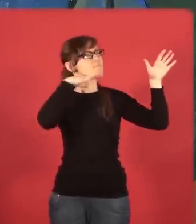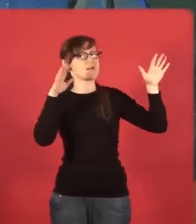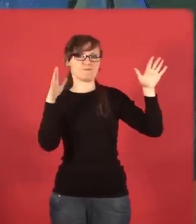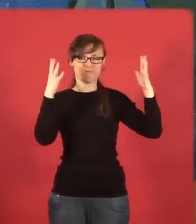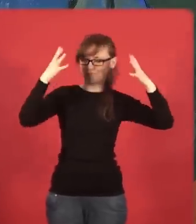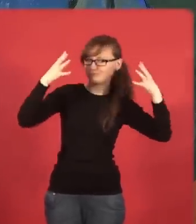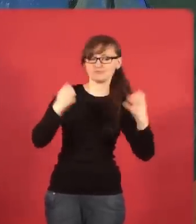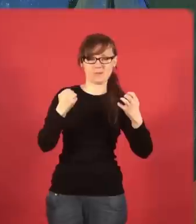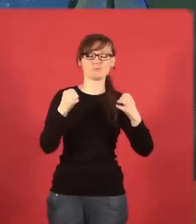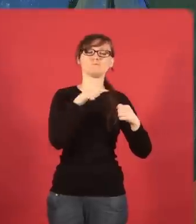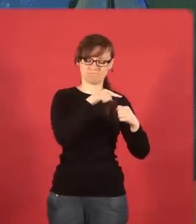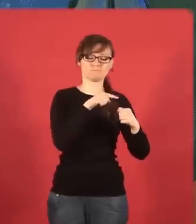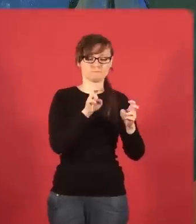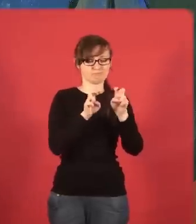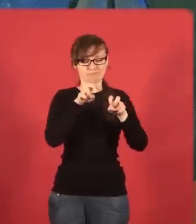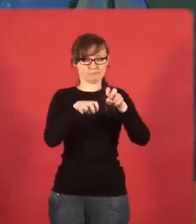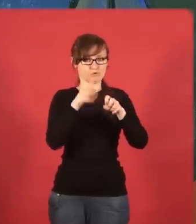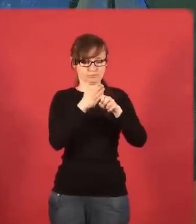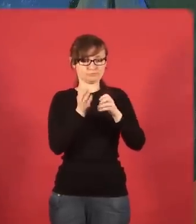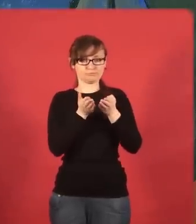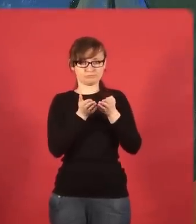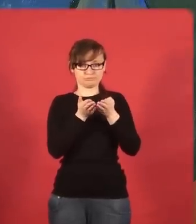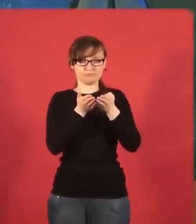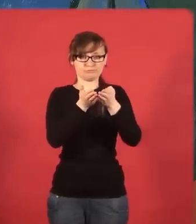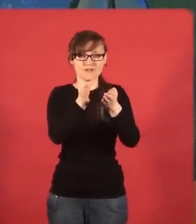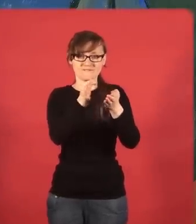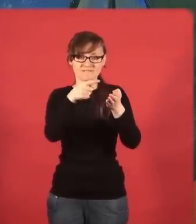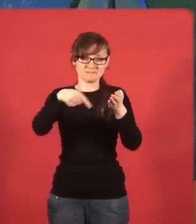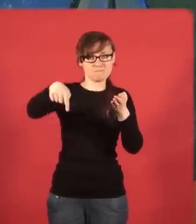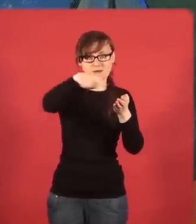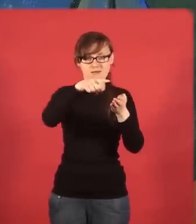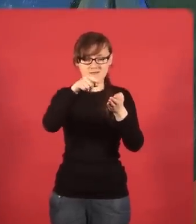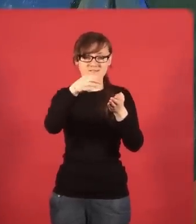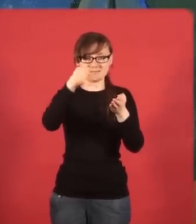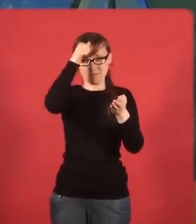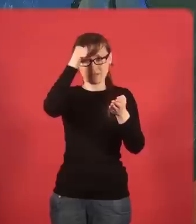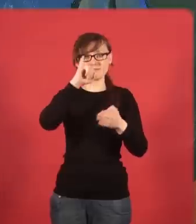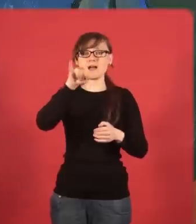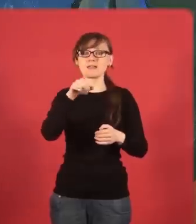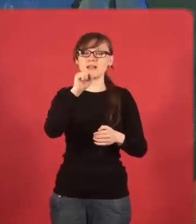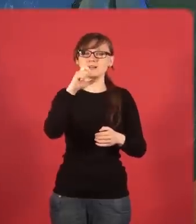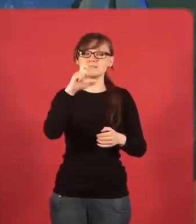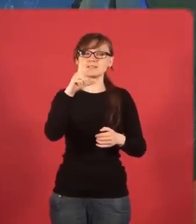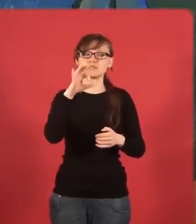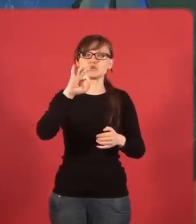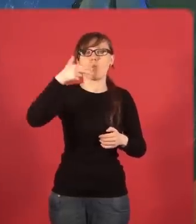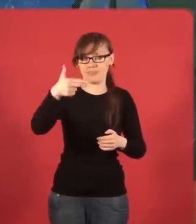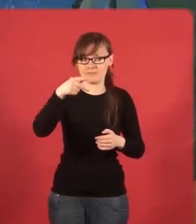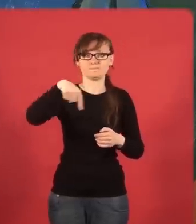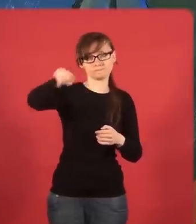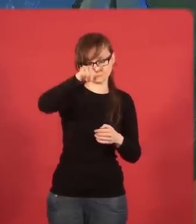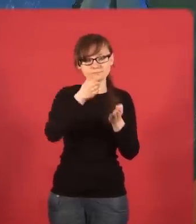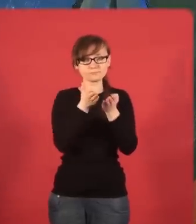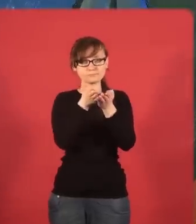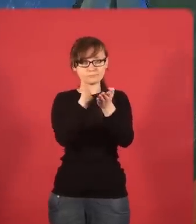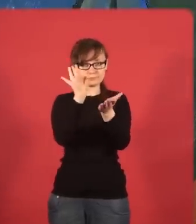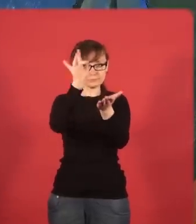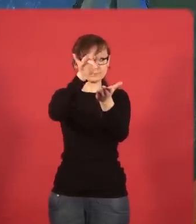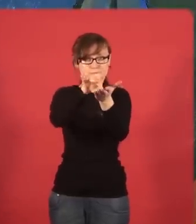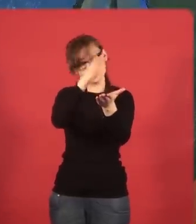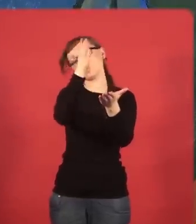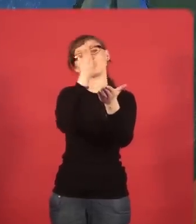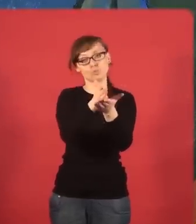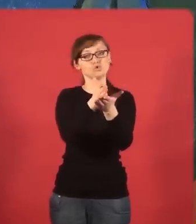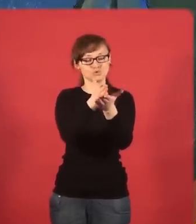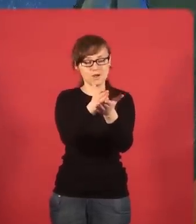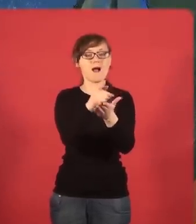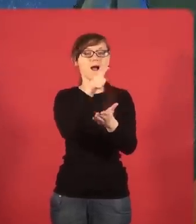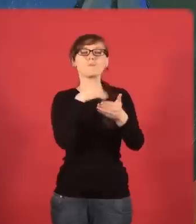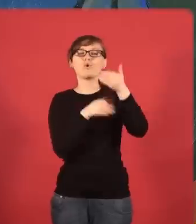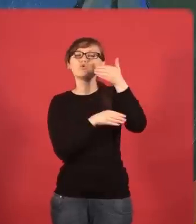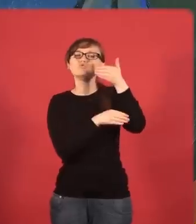Rzeka miała prawie dwa kilometry szerokości, wyspa Jacksona leżała bliżej przeciwległego brzegu, który był mało uczęszczany przez ludzi.